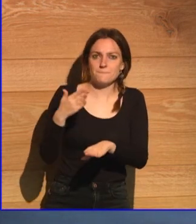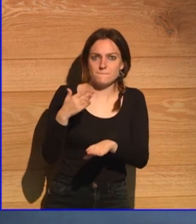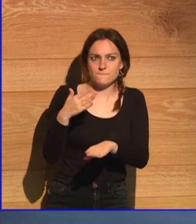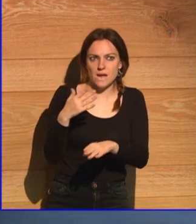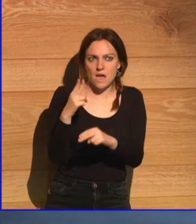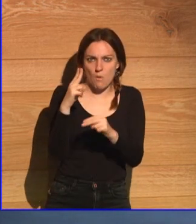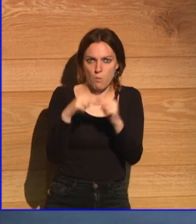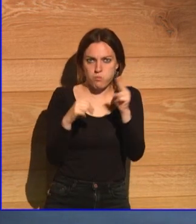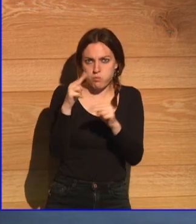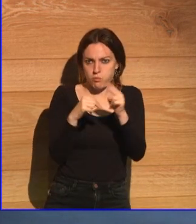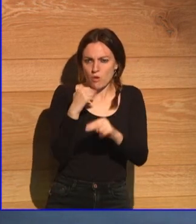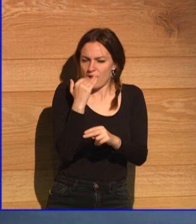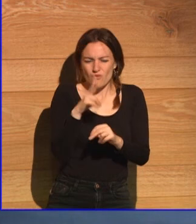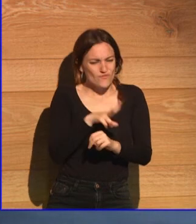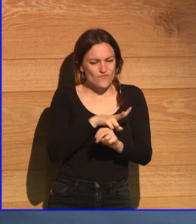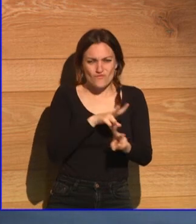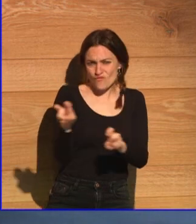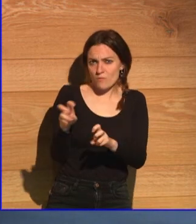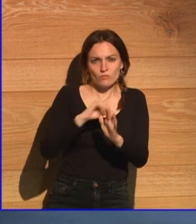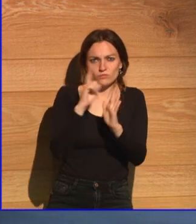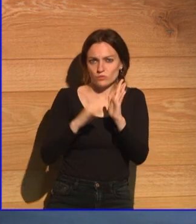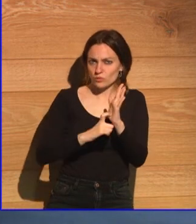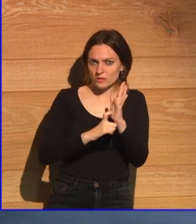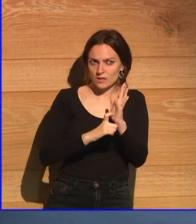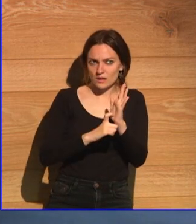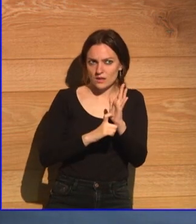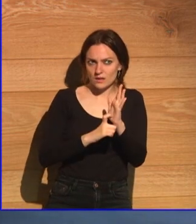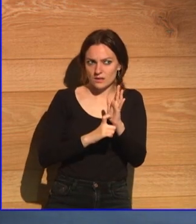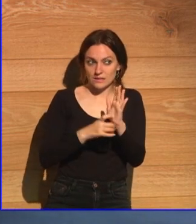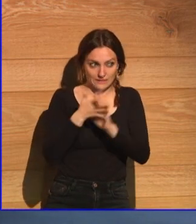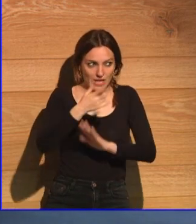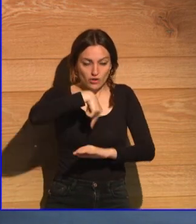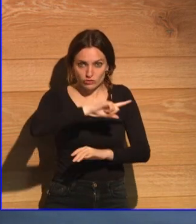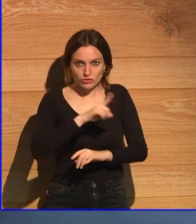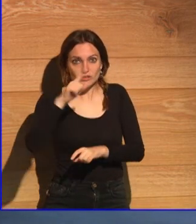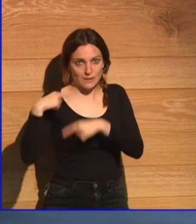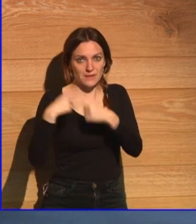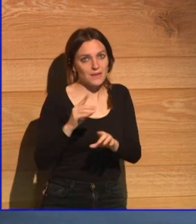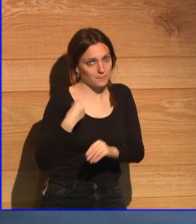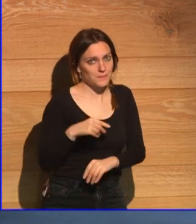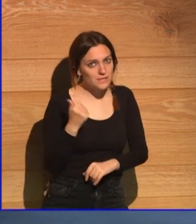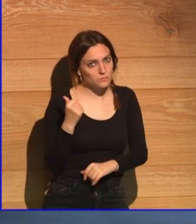totalmente nuevo de lo que nosotros somos descendientes. Y me interesó especialmente porque